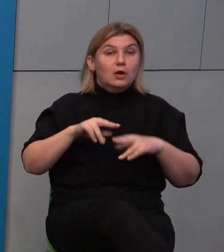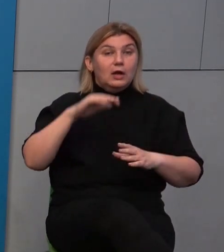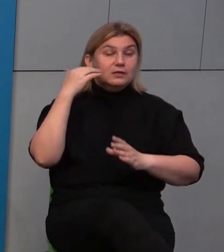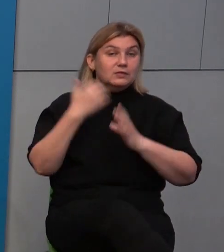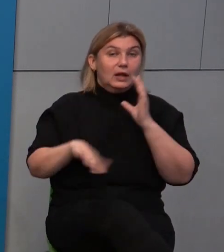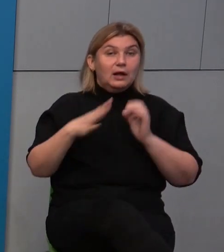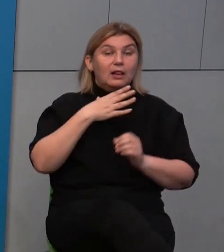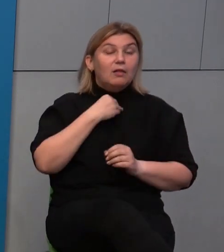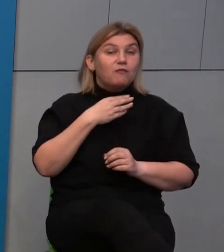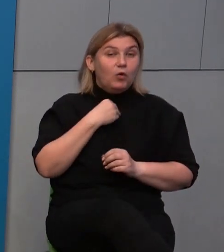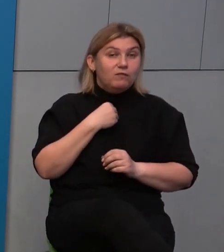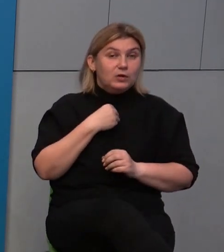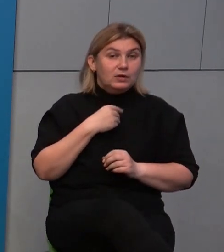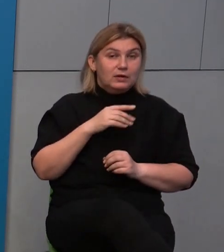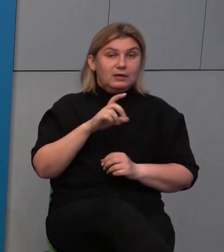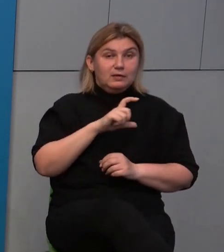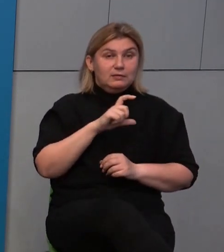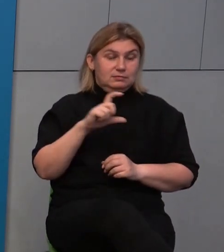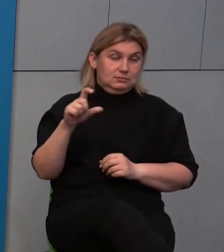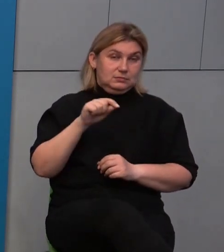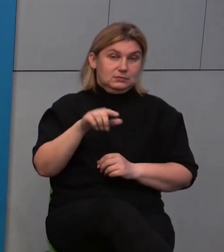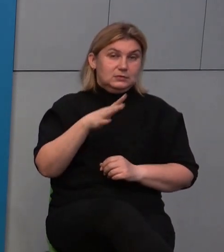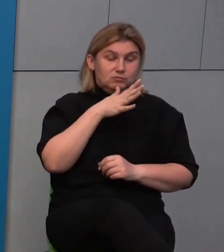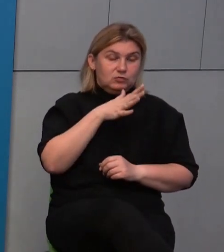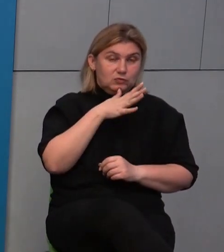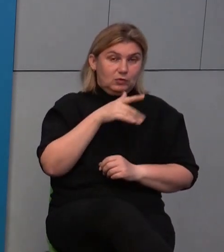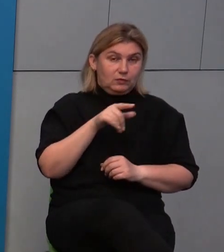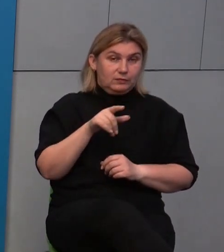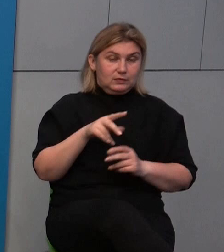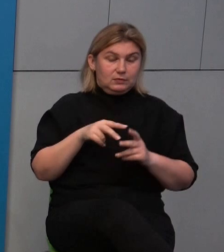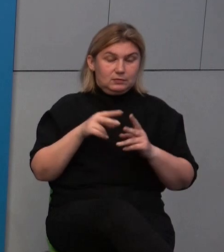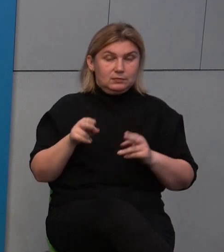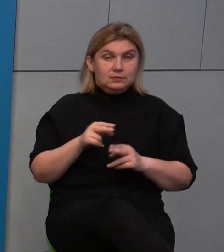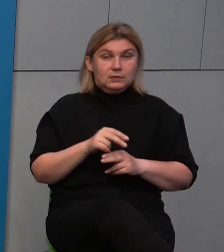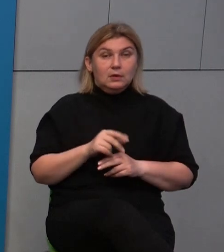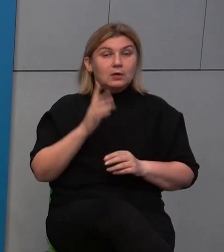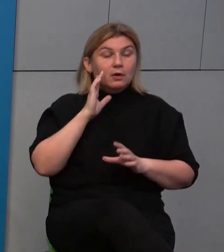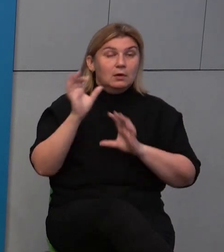pod kątem społeczności żydowskiej, bo to są też dane, to są informacje.